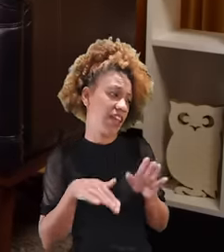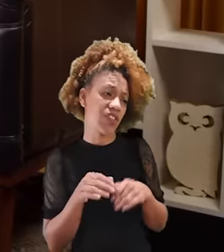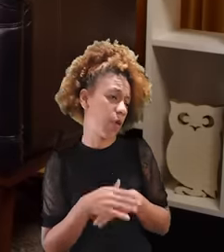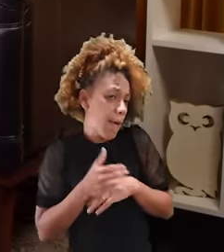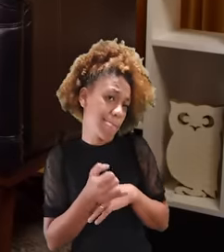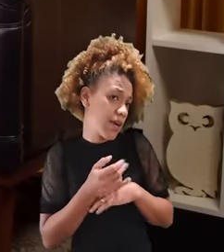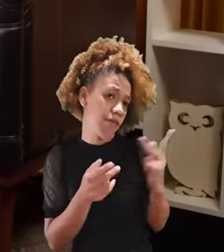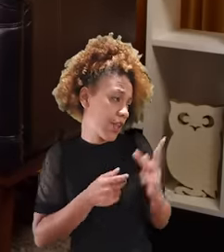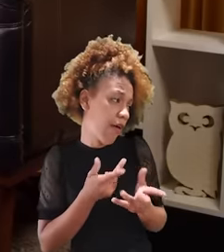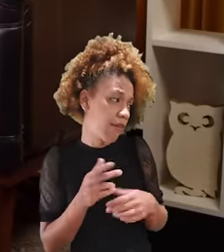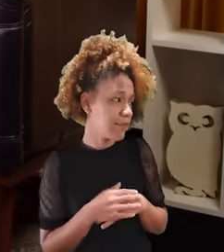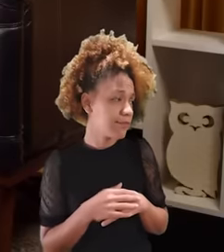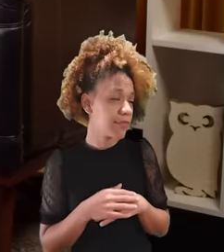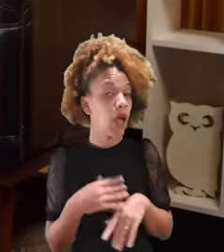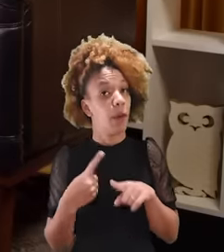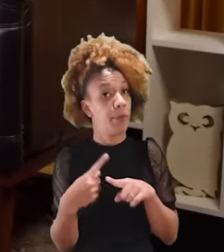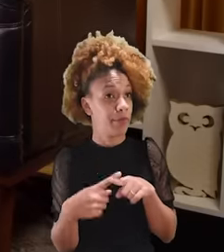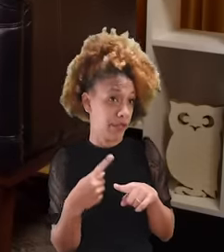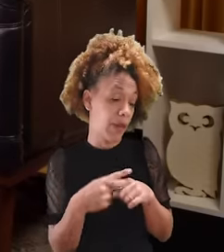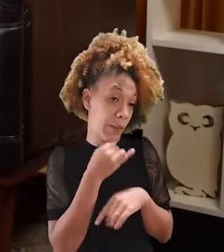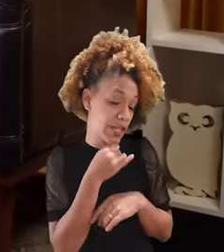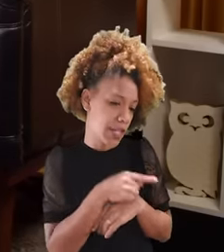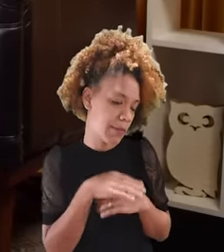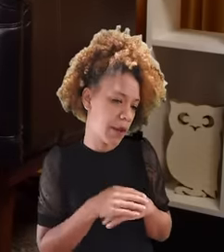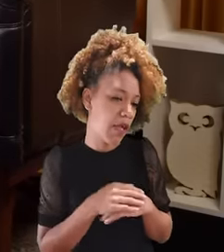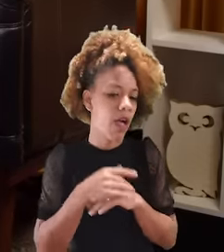você teve que falar né porque quando porque aí que você deu esse exemplo a pessoa ainda tinha alguns